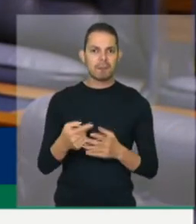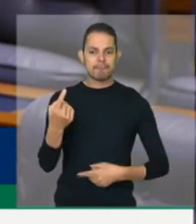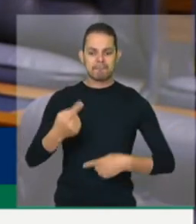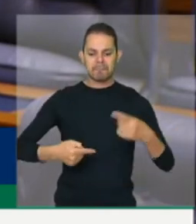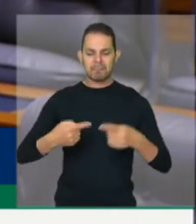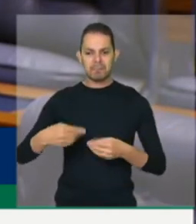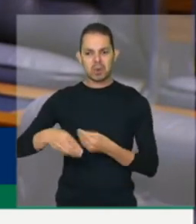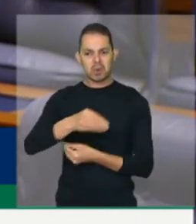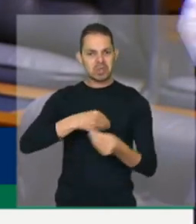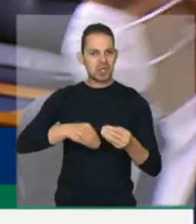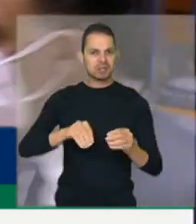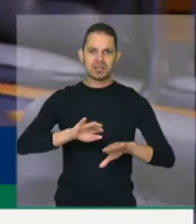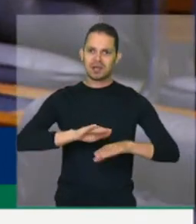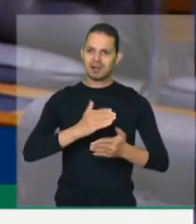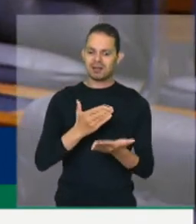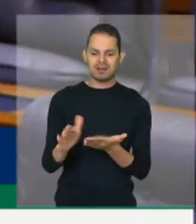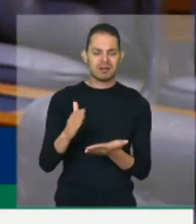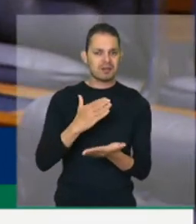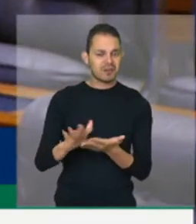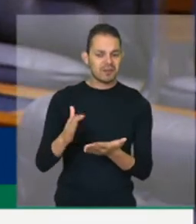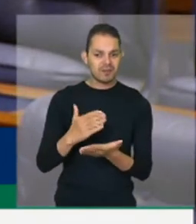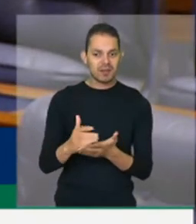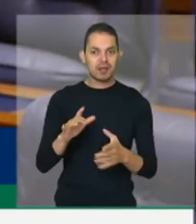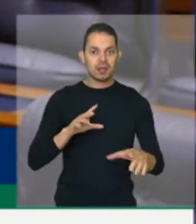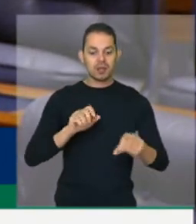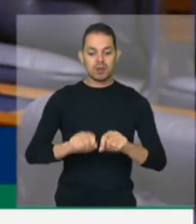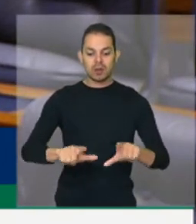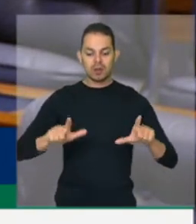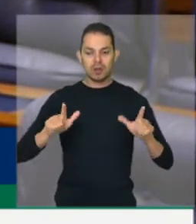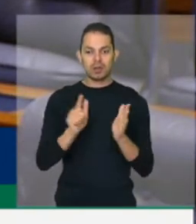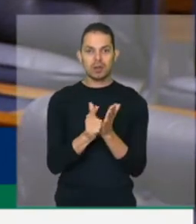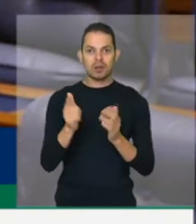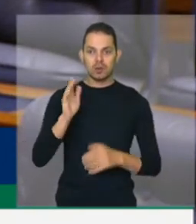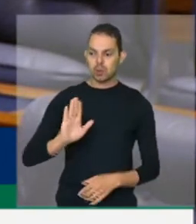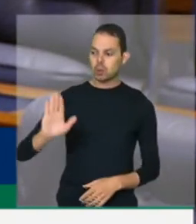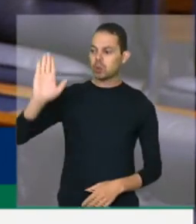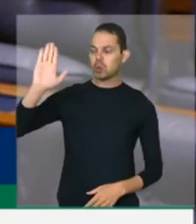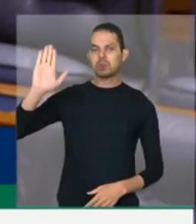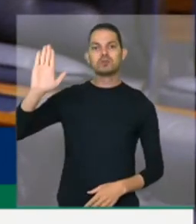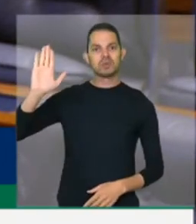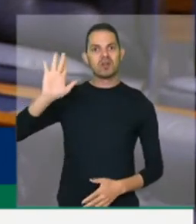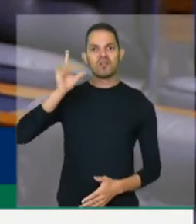DAR A NOTÍCIA. E JORNALISTA TEM QUE FALAR INDEPENDENTE DE FALAR BEM OU MAL DO GOVERNO. POUCO INTERESSA SE POLÍTICO